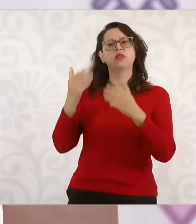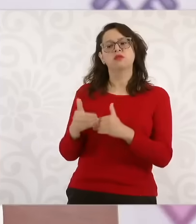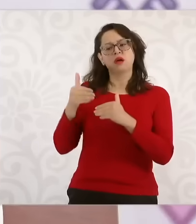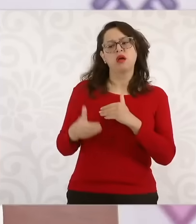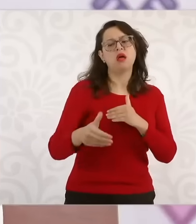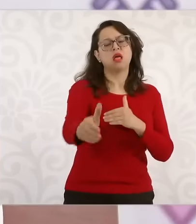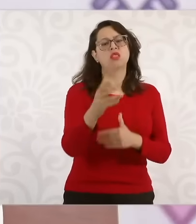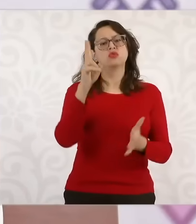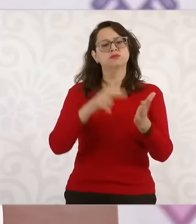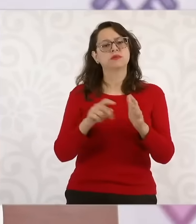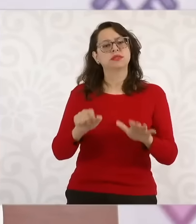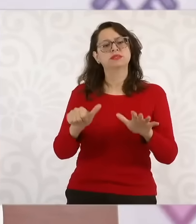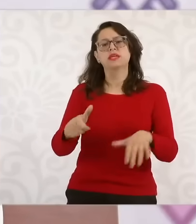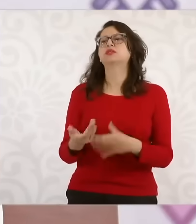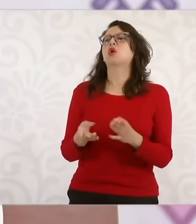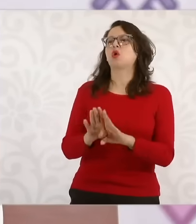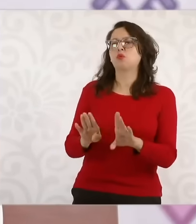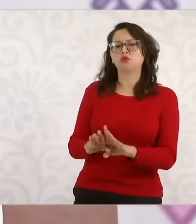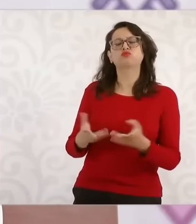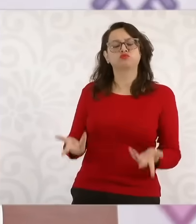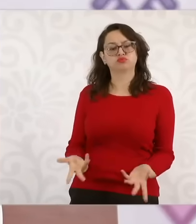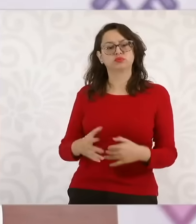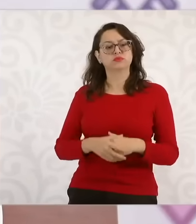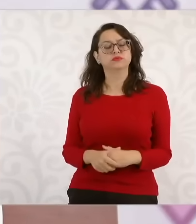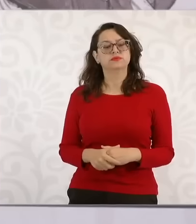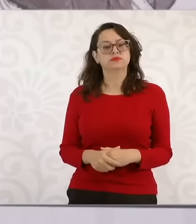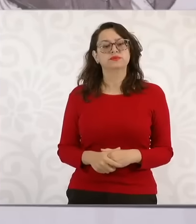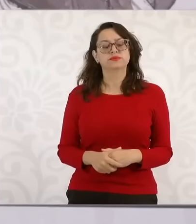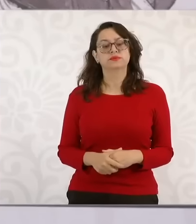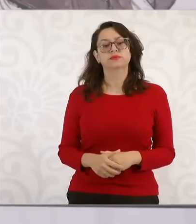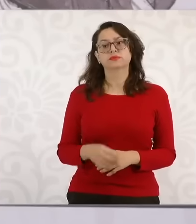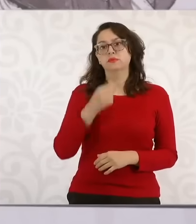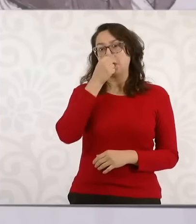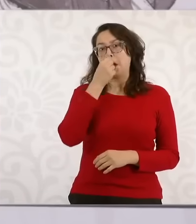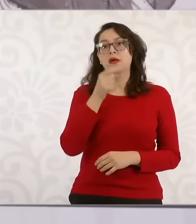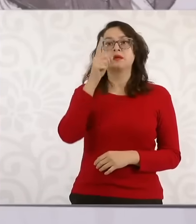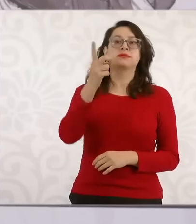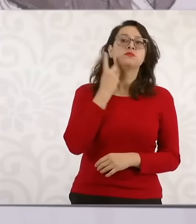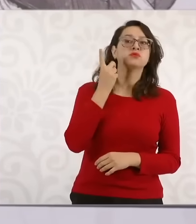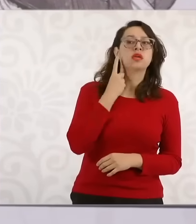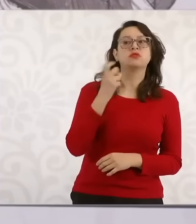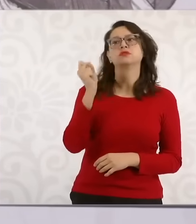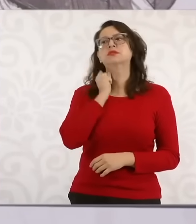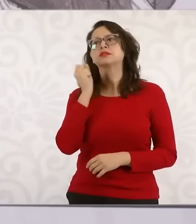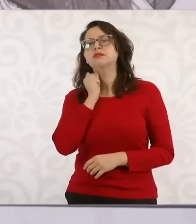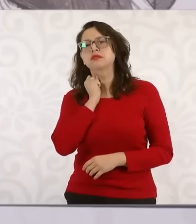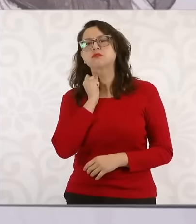Eh, el presupuesto se aprueba por el Congreso, por la Cámara de Diputados, la Ley de Ingresos por la